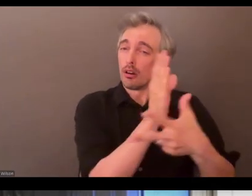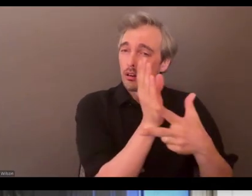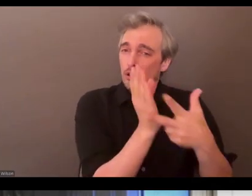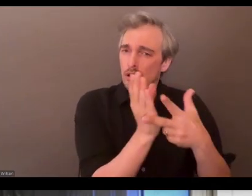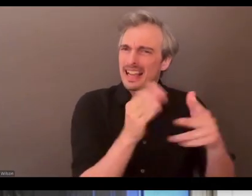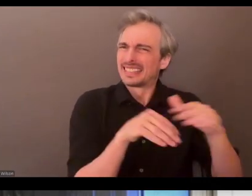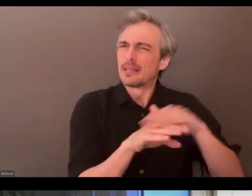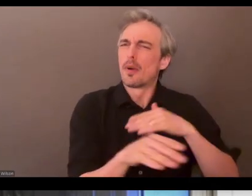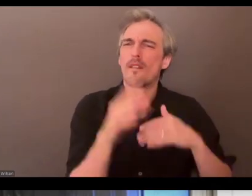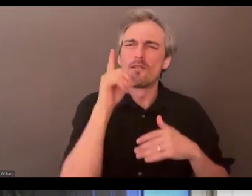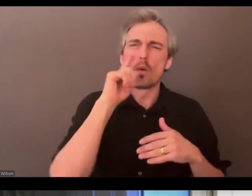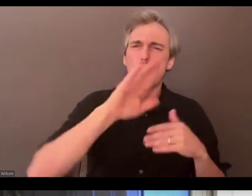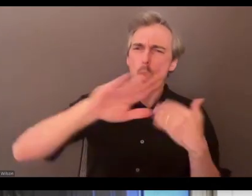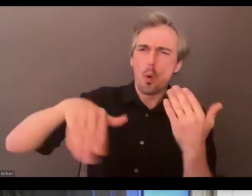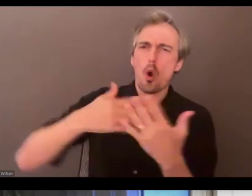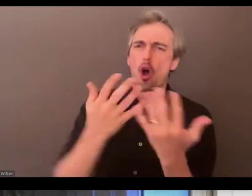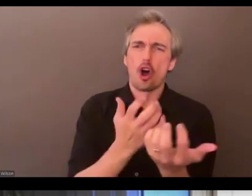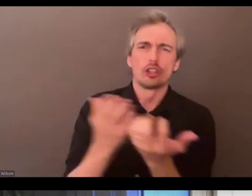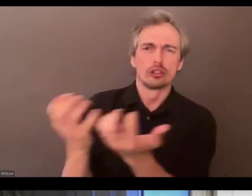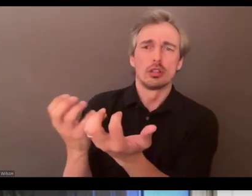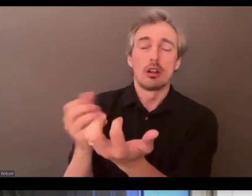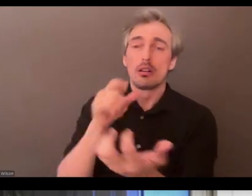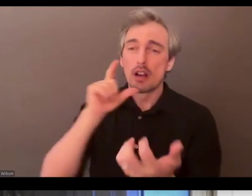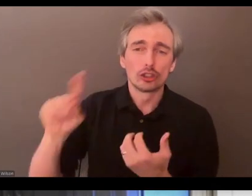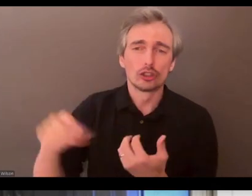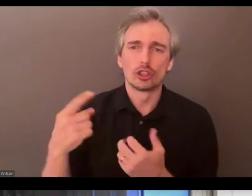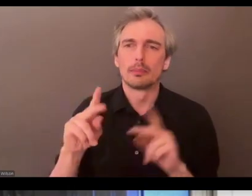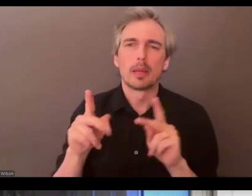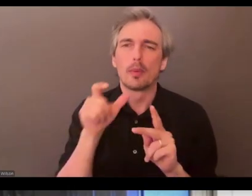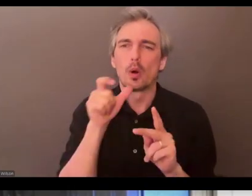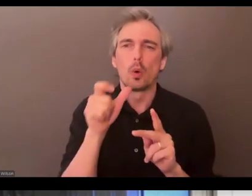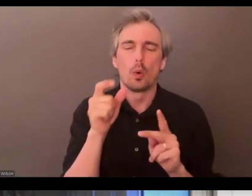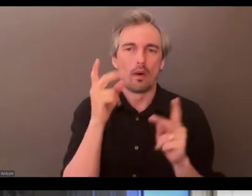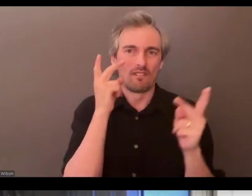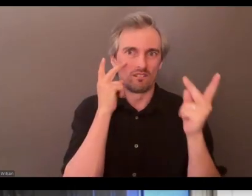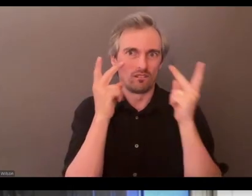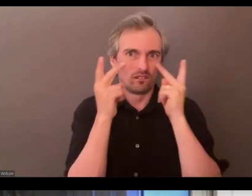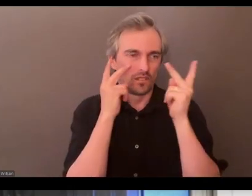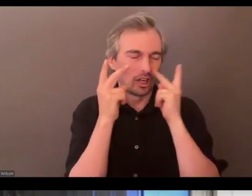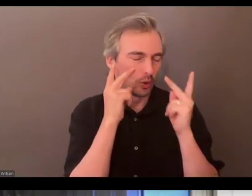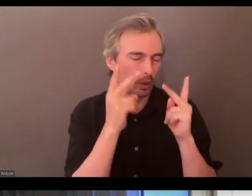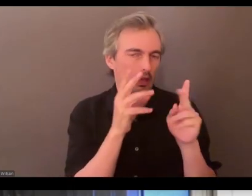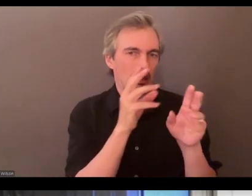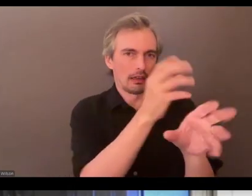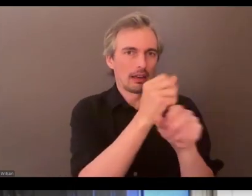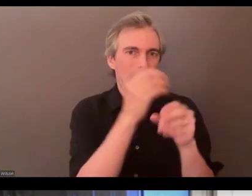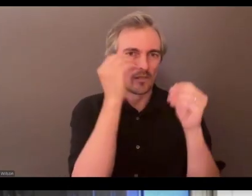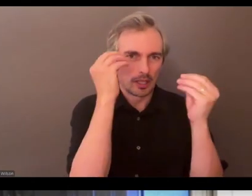私たちは皆、異なるタイプの学習者です。 視覚的に学ぶ人もいれば、聴覚的に学ぶ人もいます。